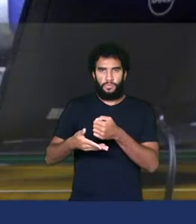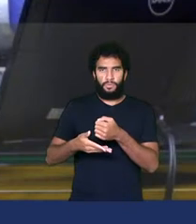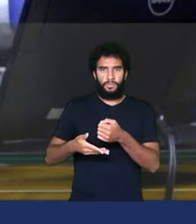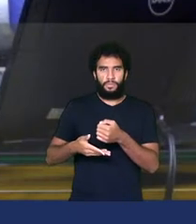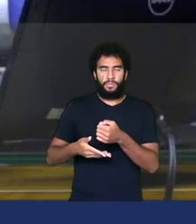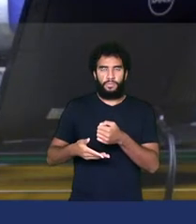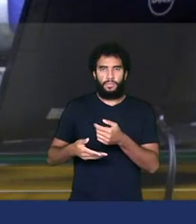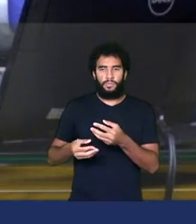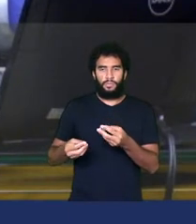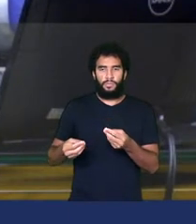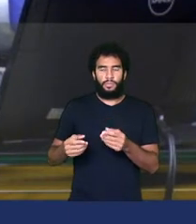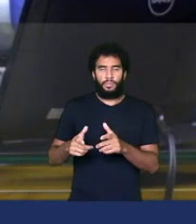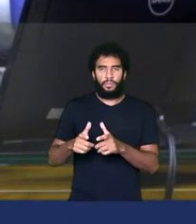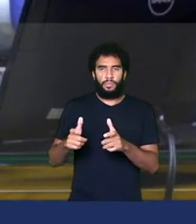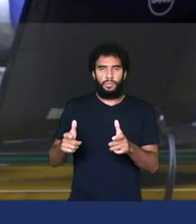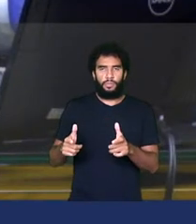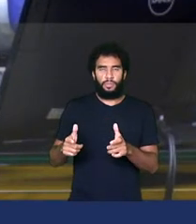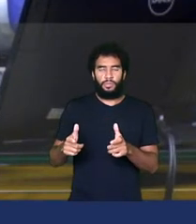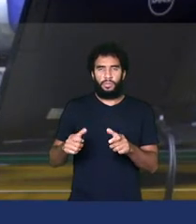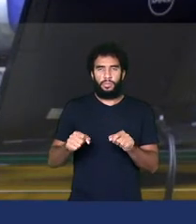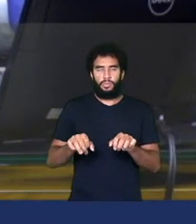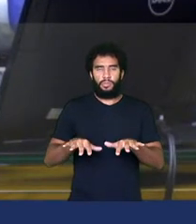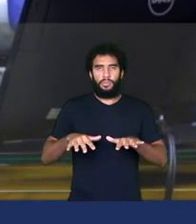DEPUTADO ADOLFO, ERA PORQUE OS LÍDERES DA BASE NÃO ESTAVAM... DA MAIORIA NÃO